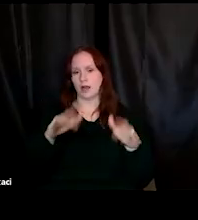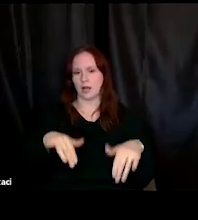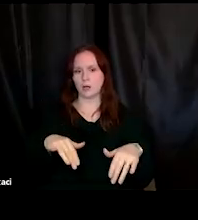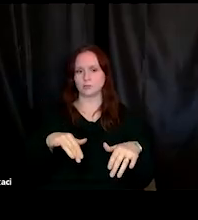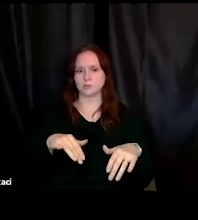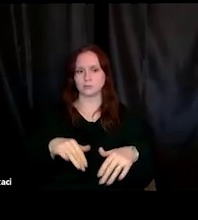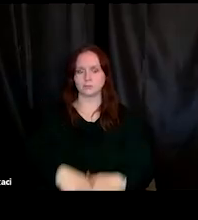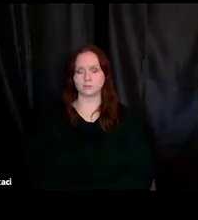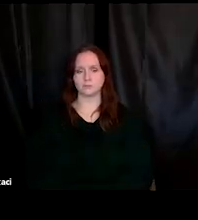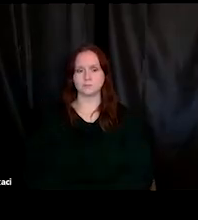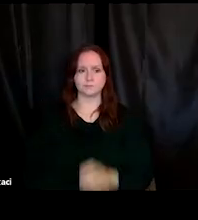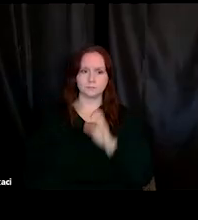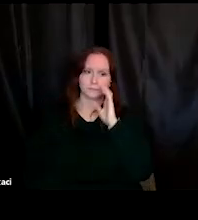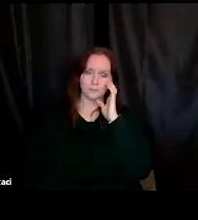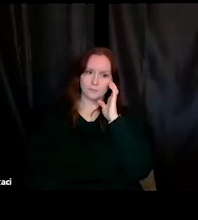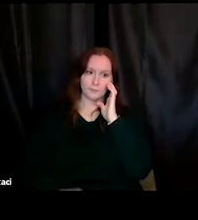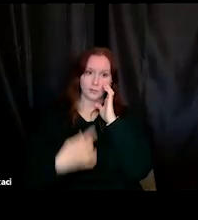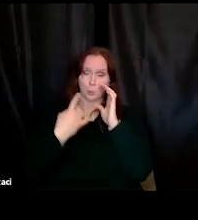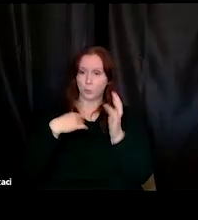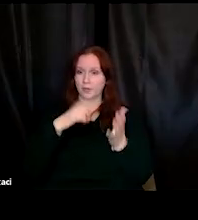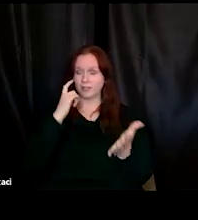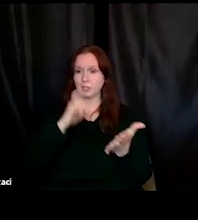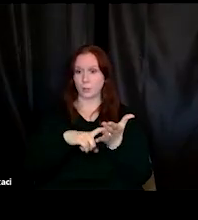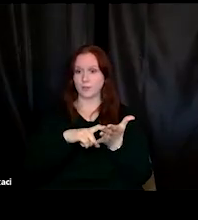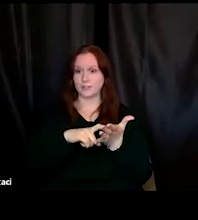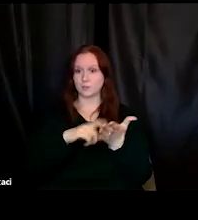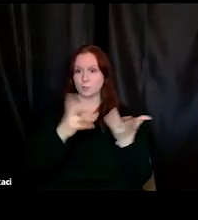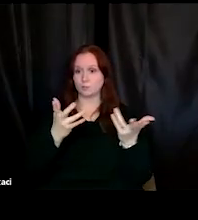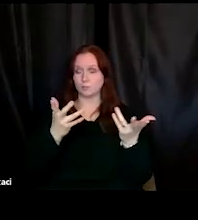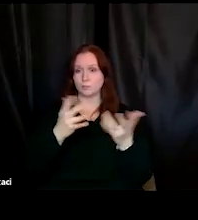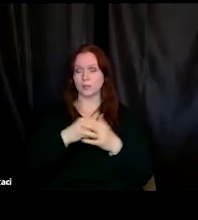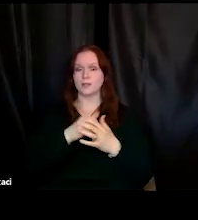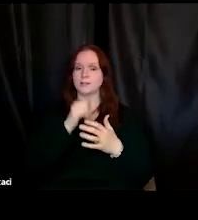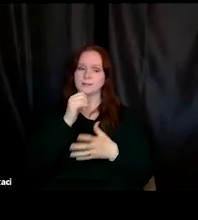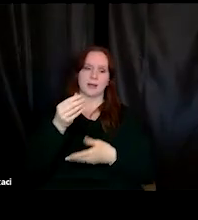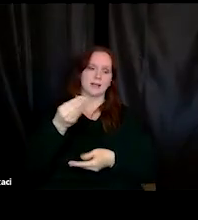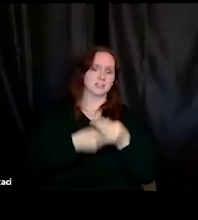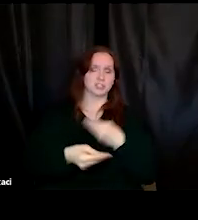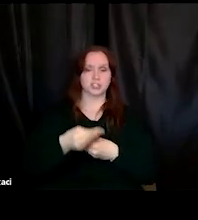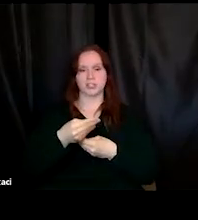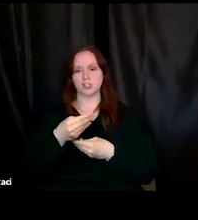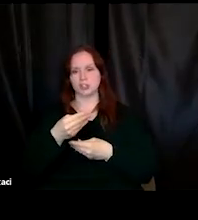y estás teniendo problemas para contactarlo, te recomendaría que te pongas en contacto con tu enlace del SOAR TA Center.